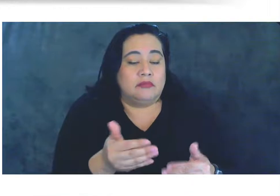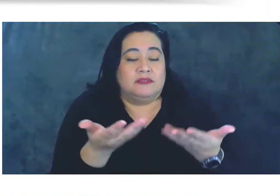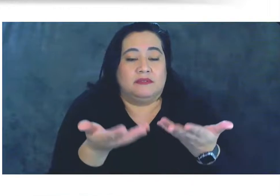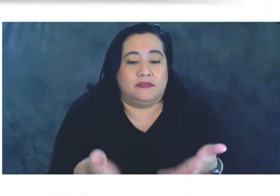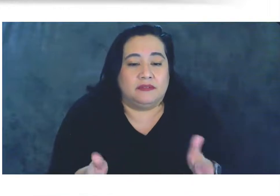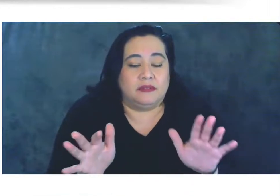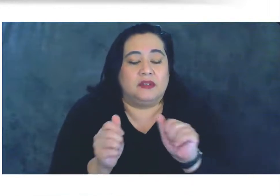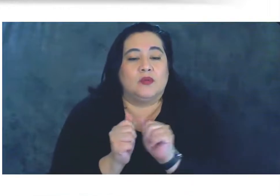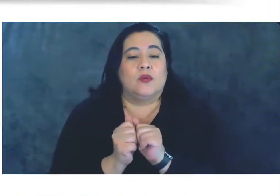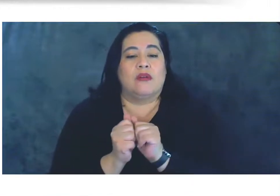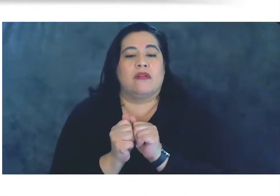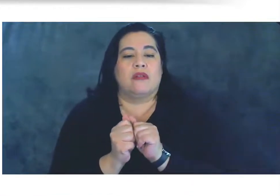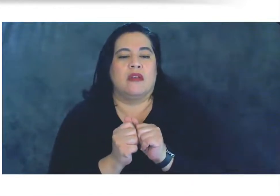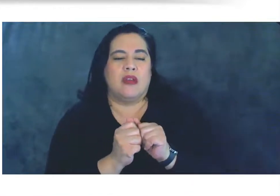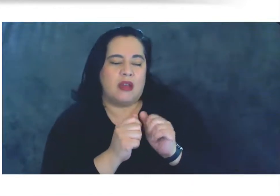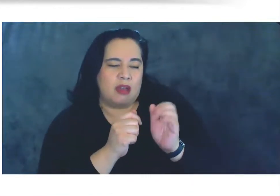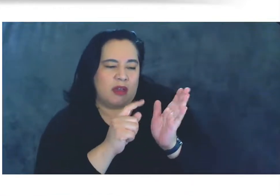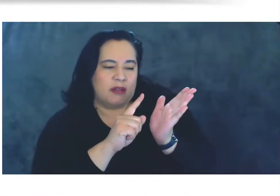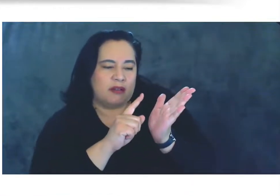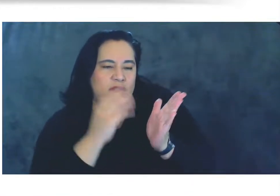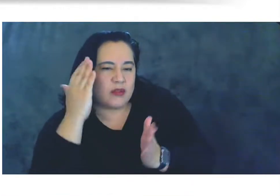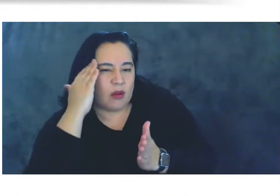con una verificación de conocimientos.